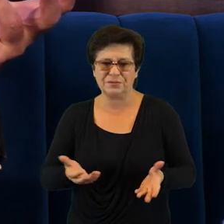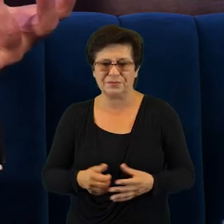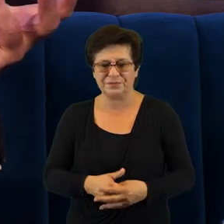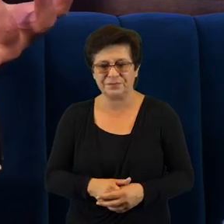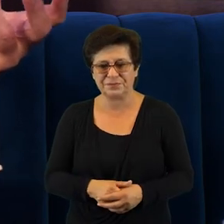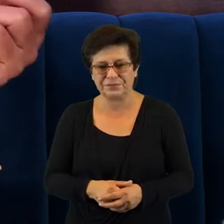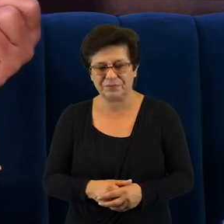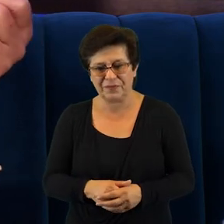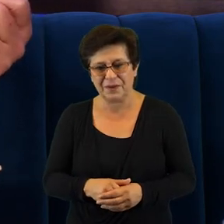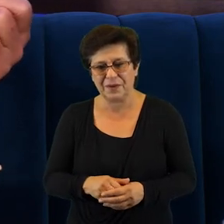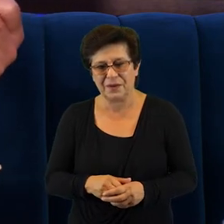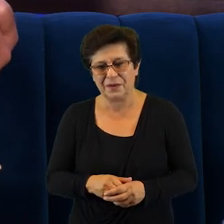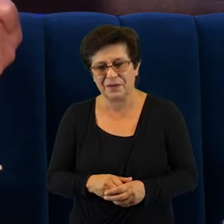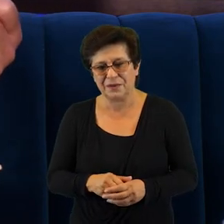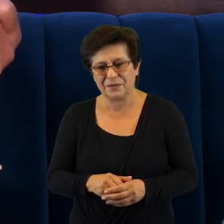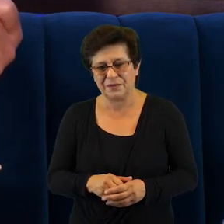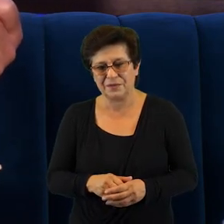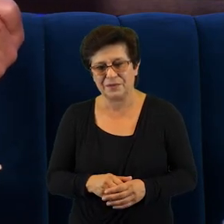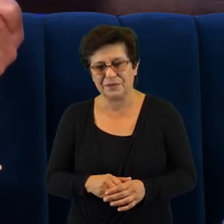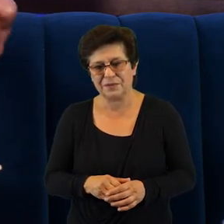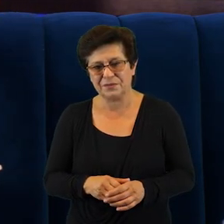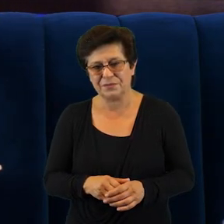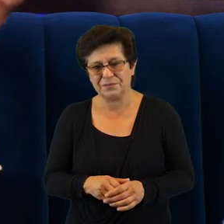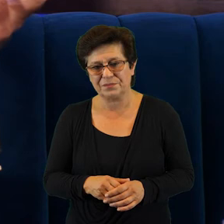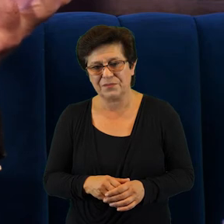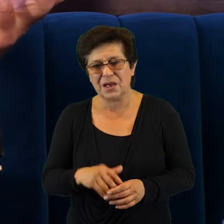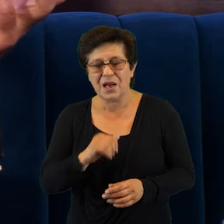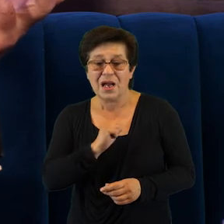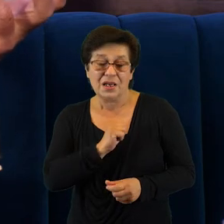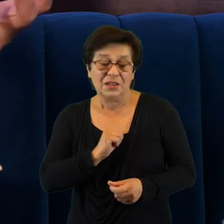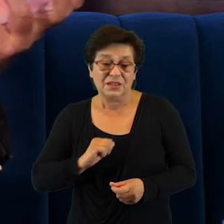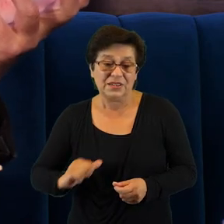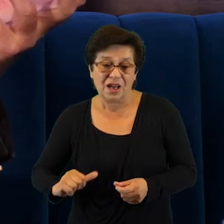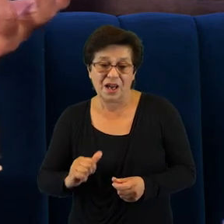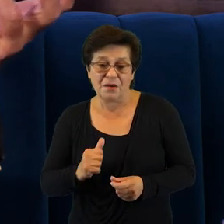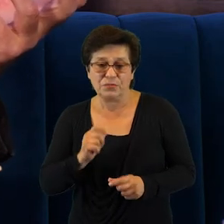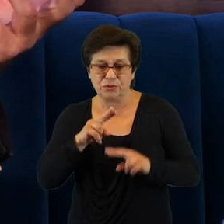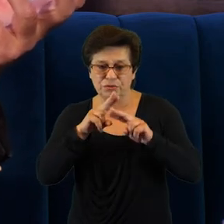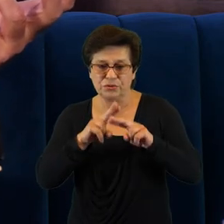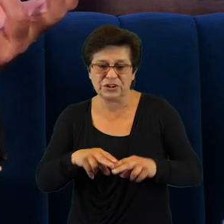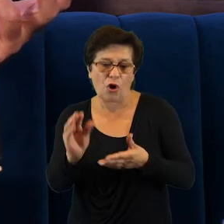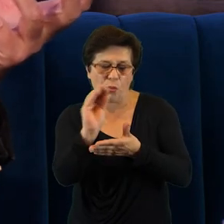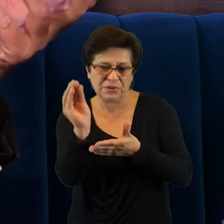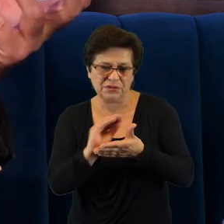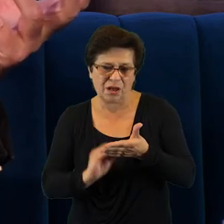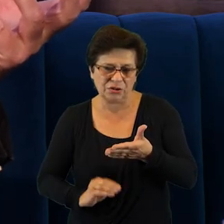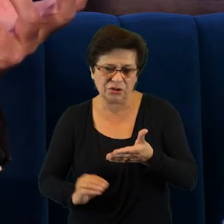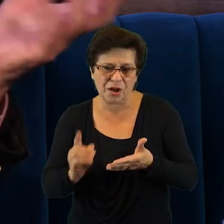który później wycofywał, gdzie tylko mógł, bo sam został pisarzem katolickim.